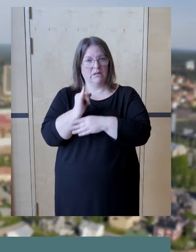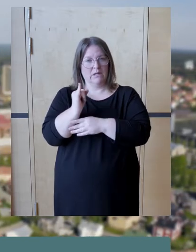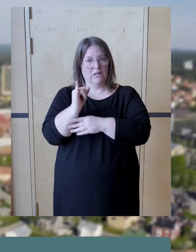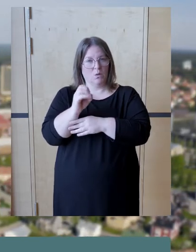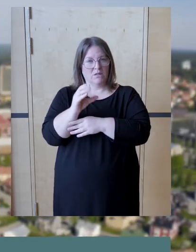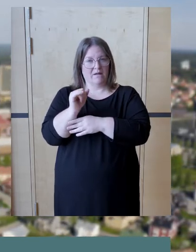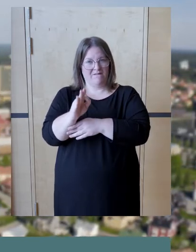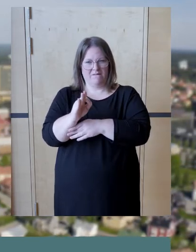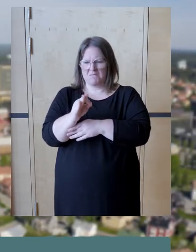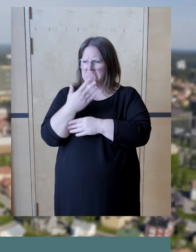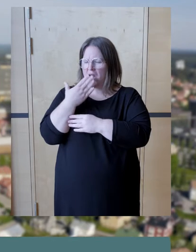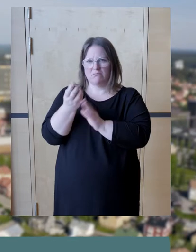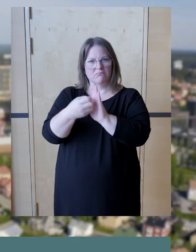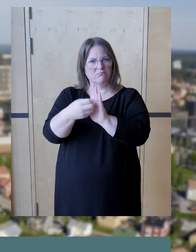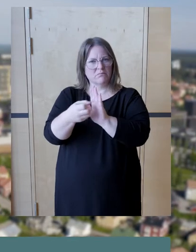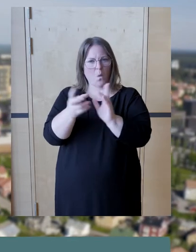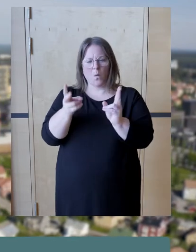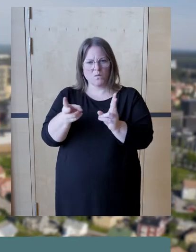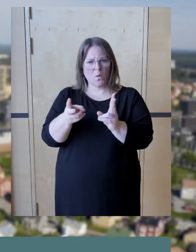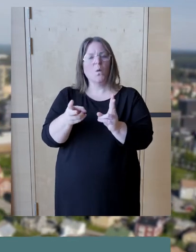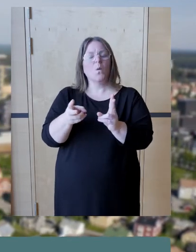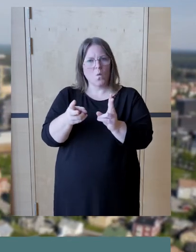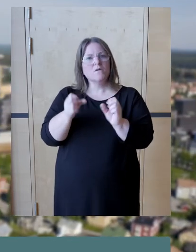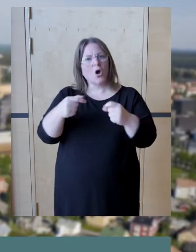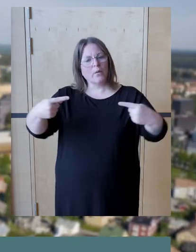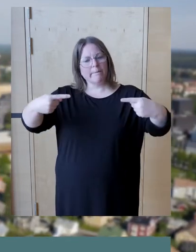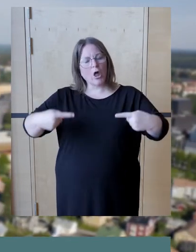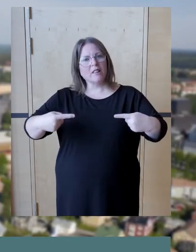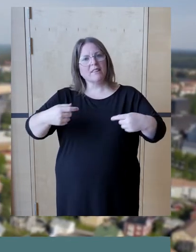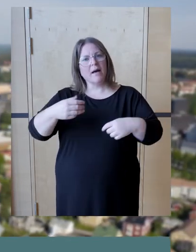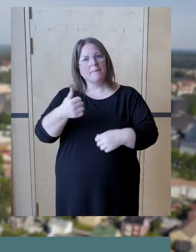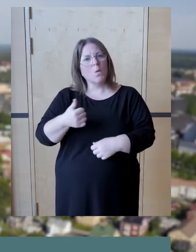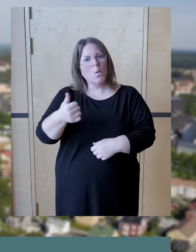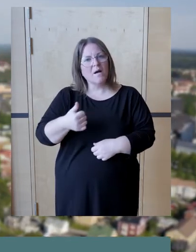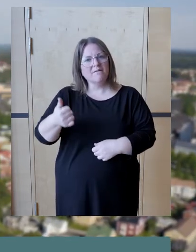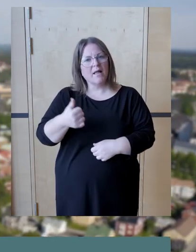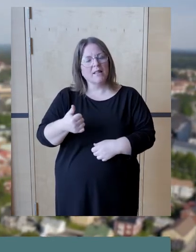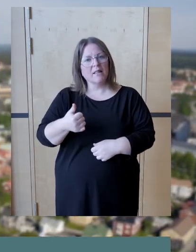Att de ska också möta behovet och det har varit överskott och Kerstin där boendeplatser